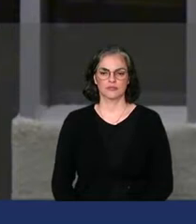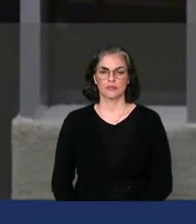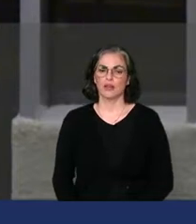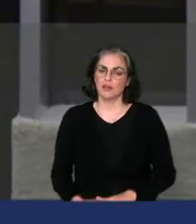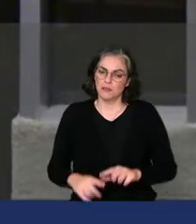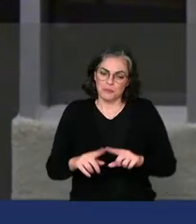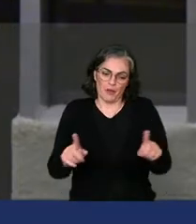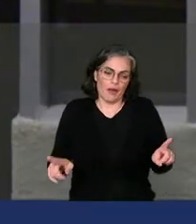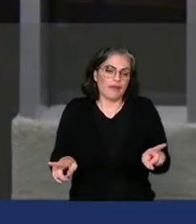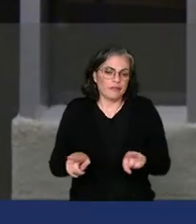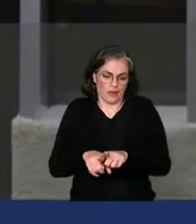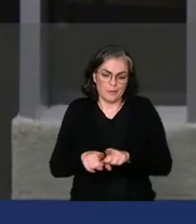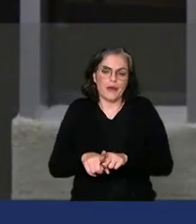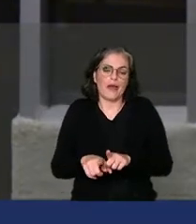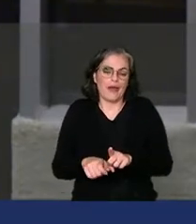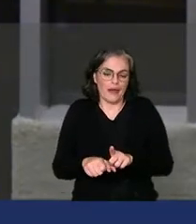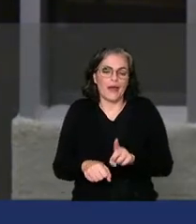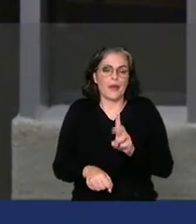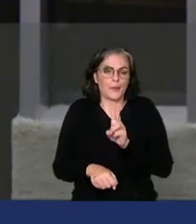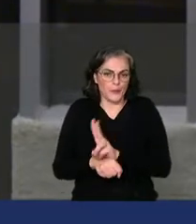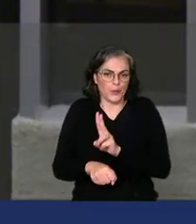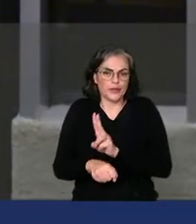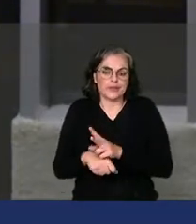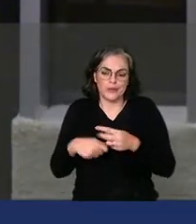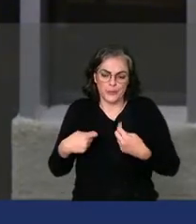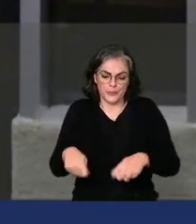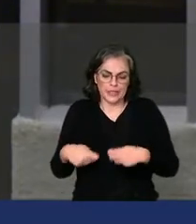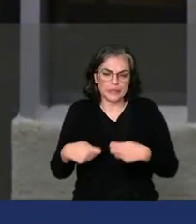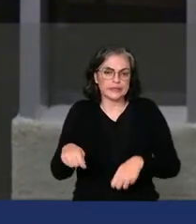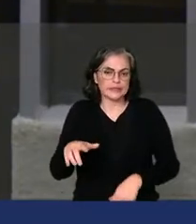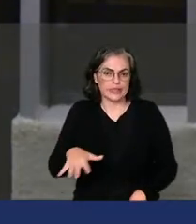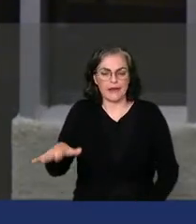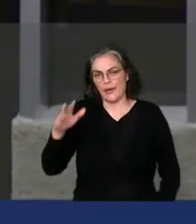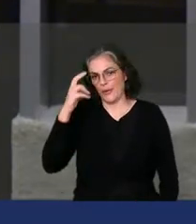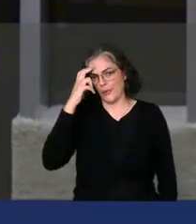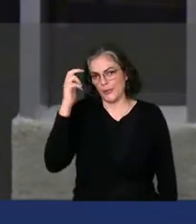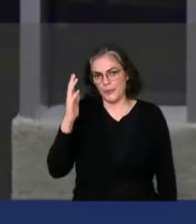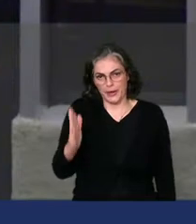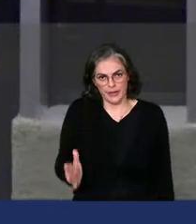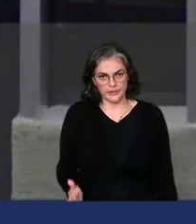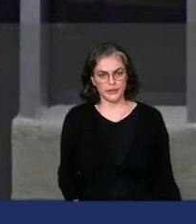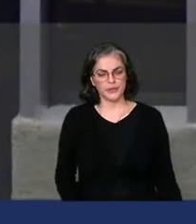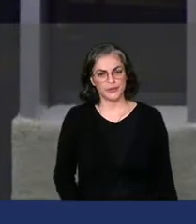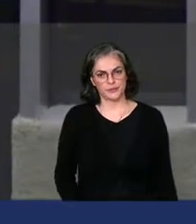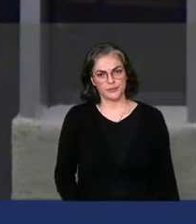PROTEÇÃO DO ESTADO, EM TERMOS DE PANDEMIA, COMO É O SETOR CULTURAL BRASILEIRO. E O